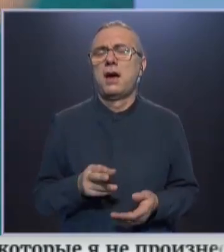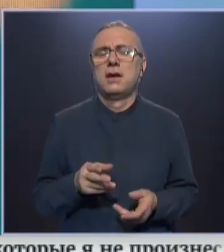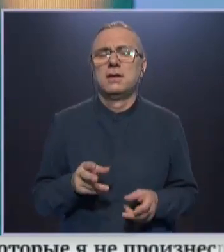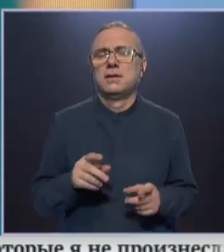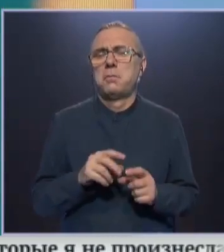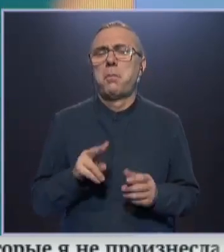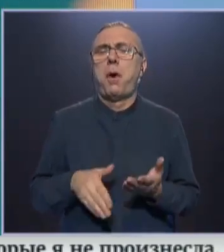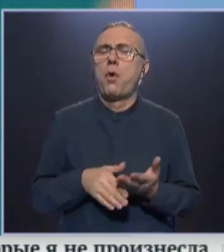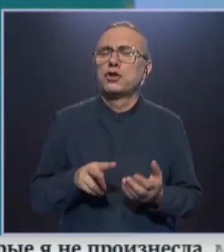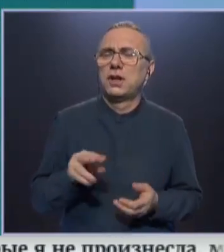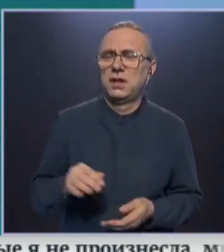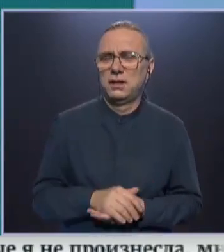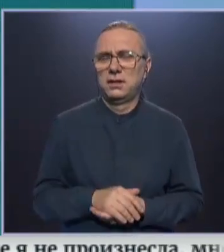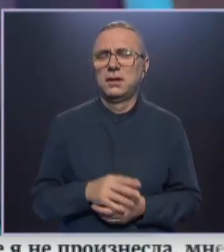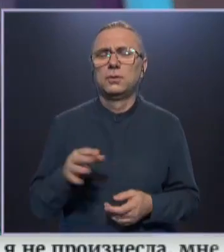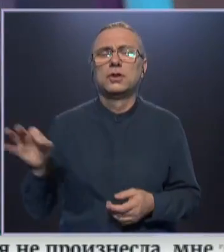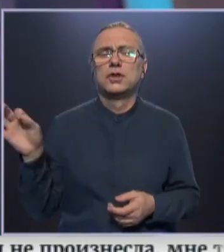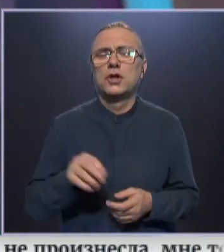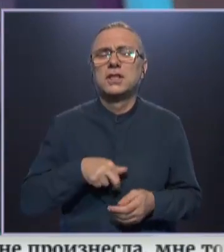в этой непутевой ни церковной жизни которая конечно же